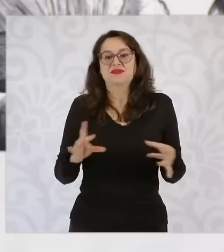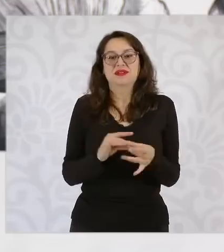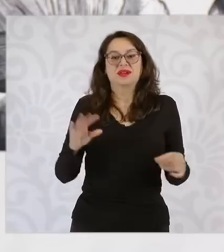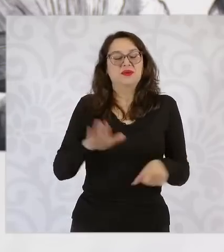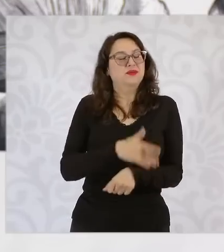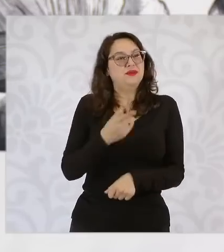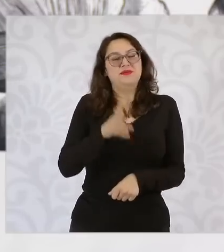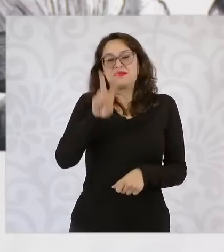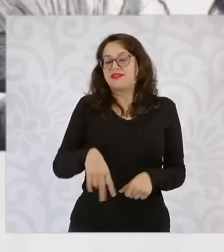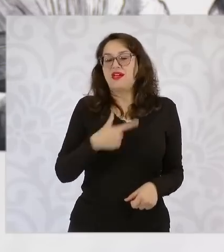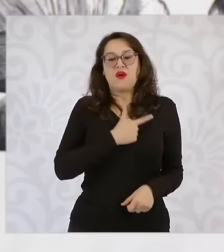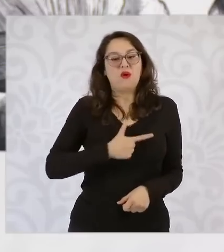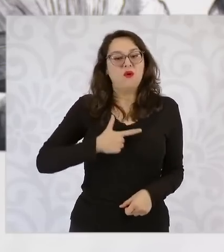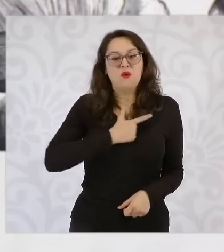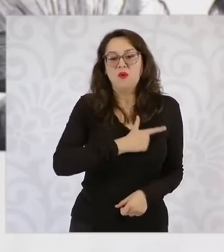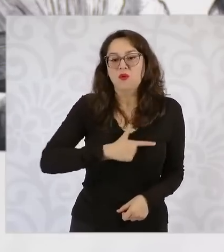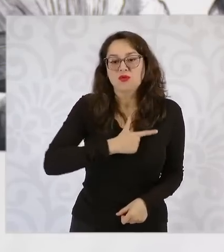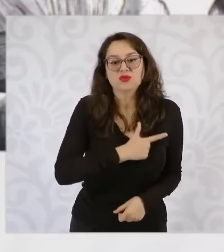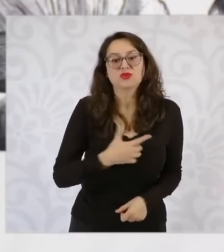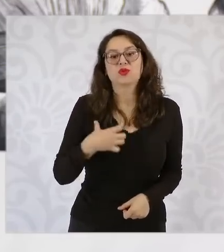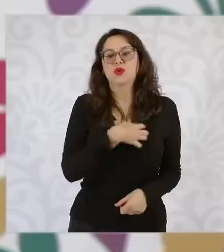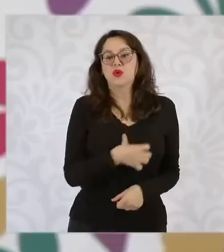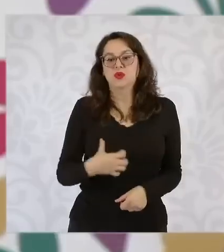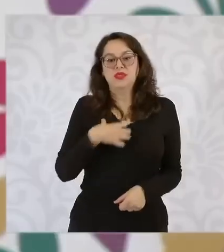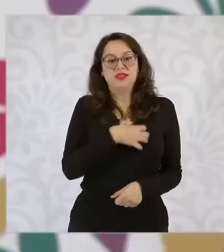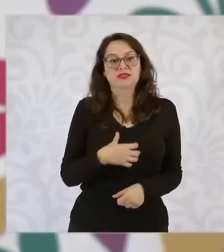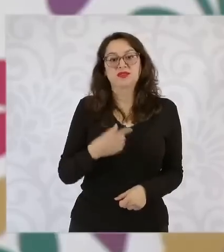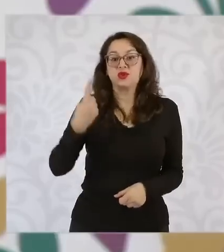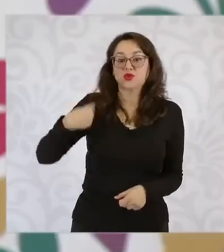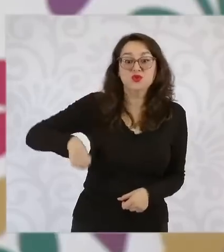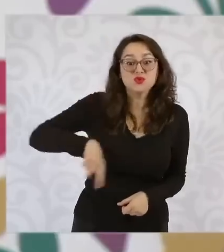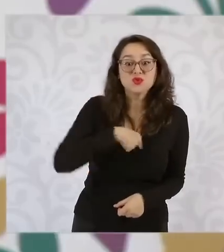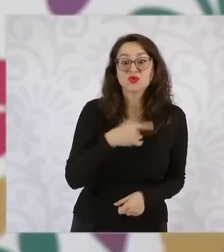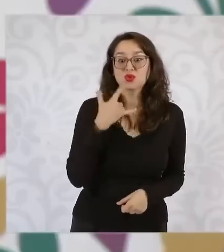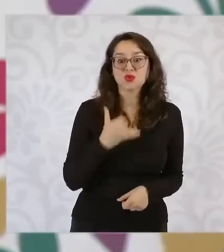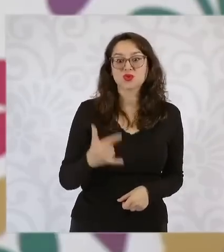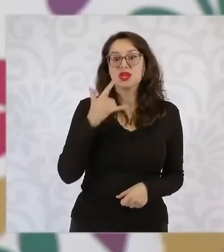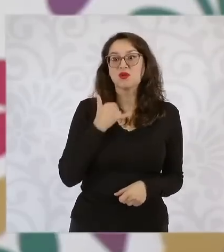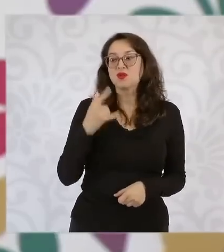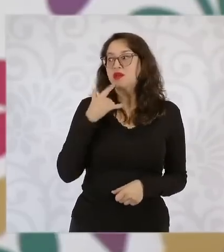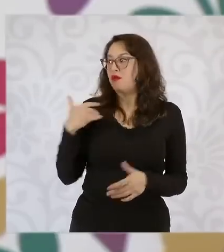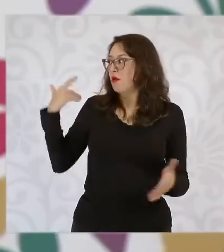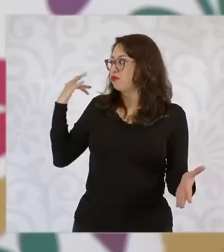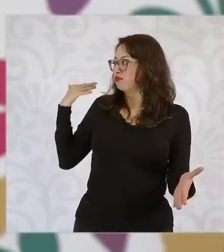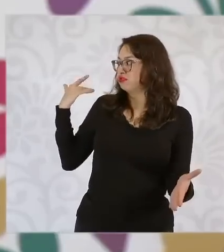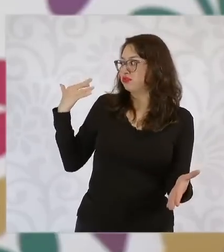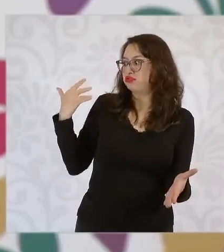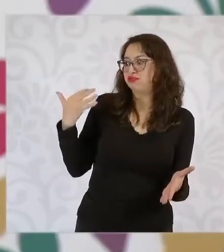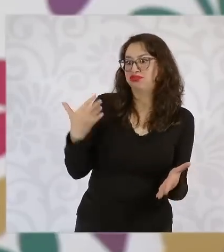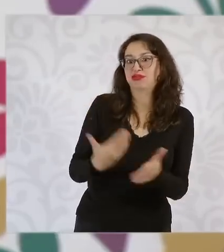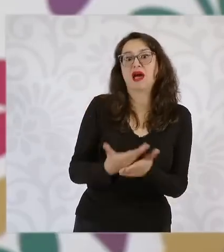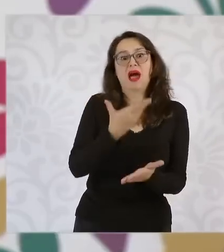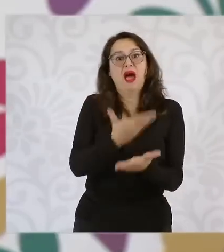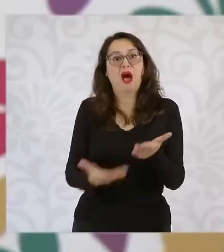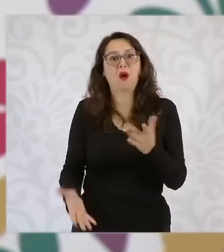no solamente nuestra historia como Movimiento Político social sino también pues parte de una